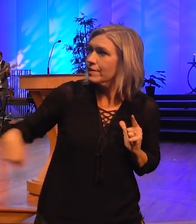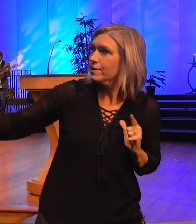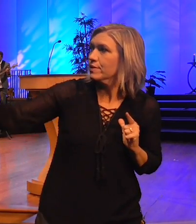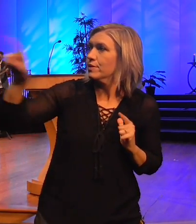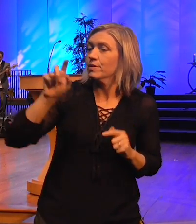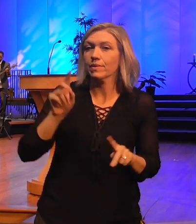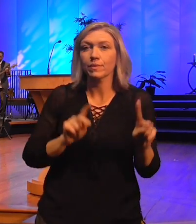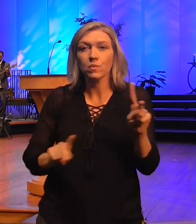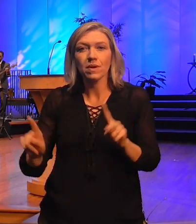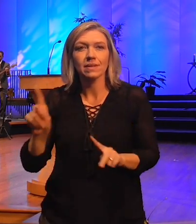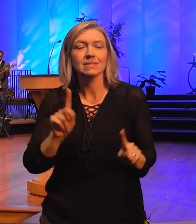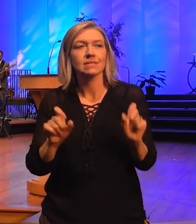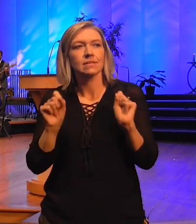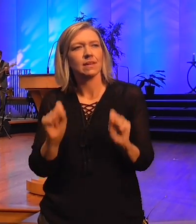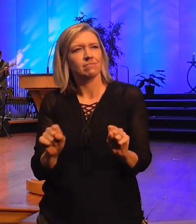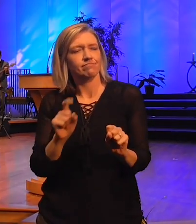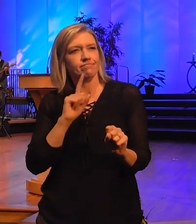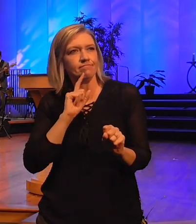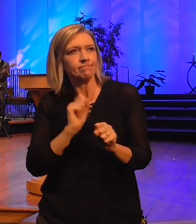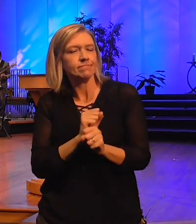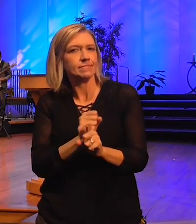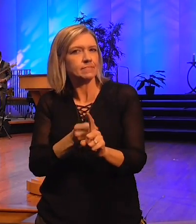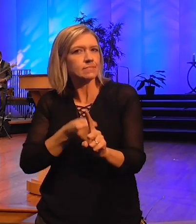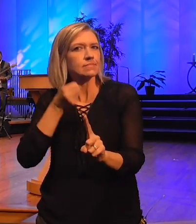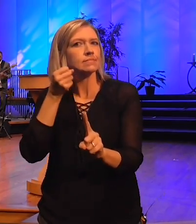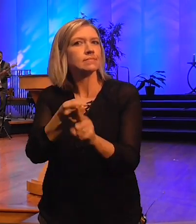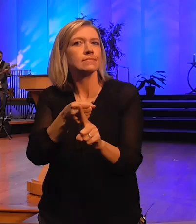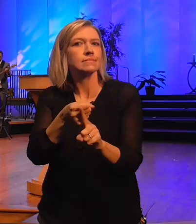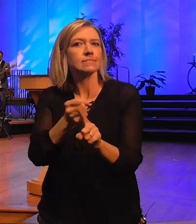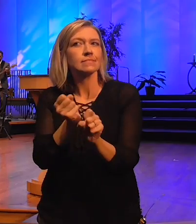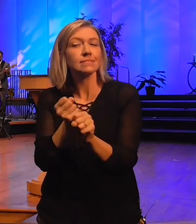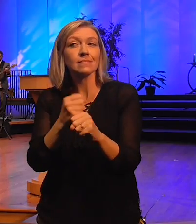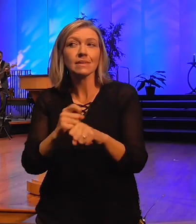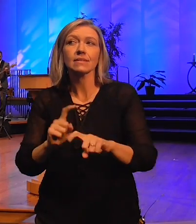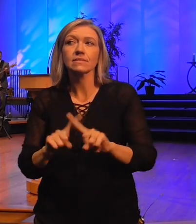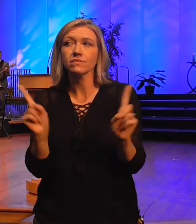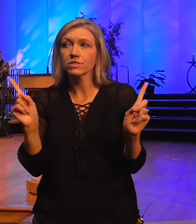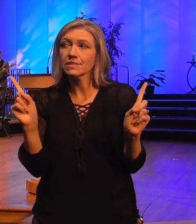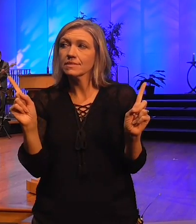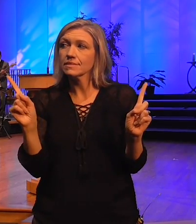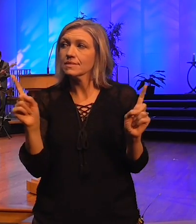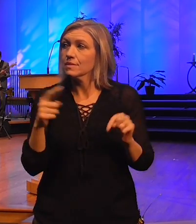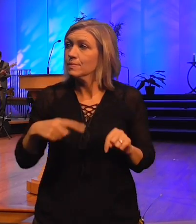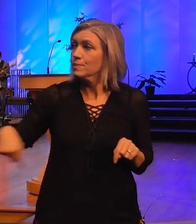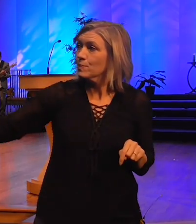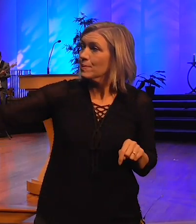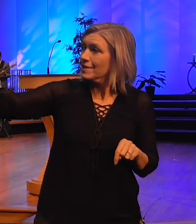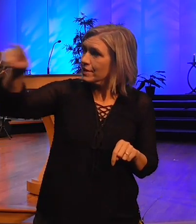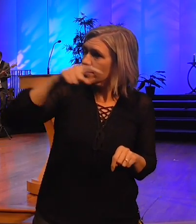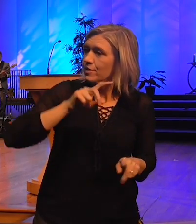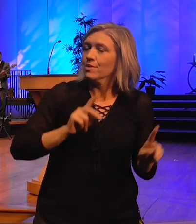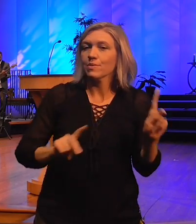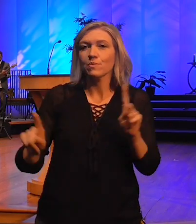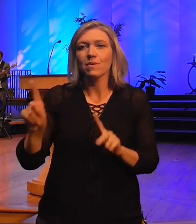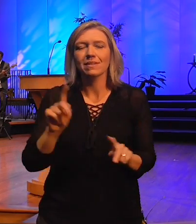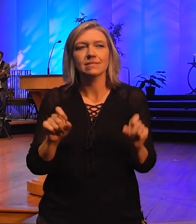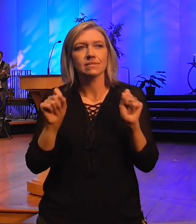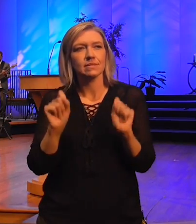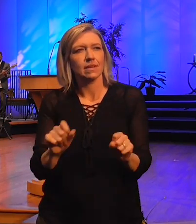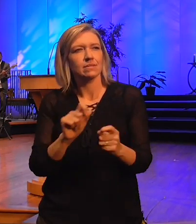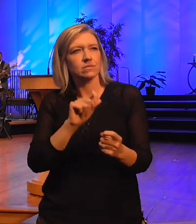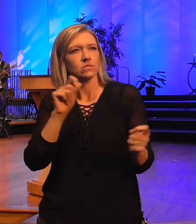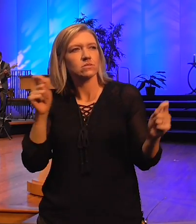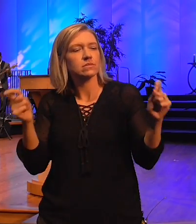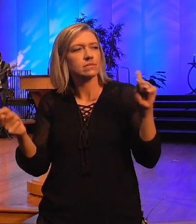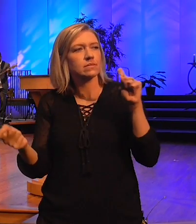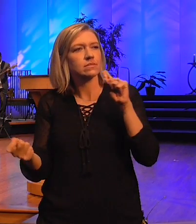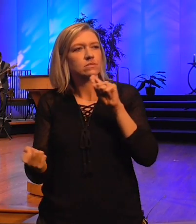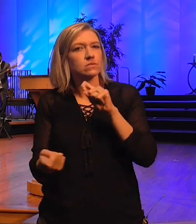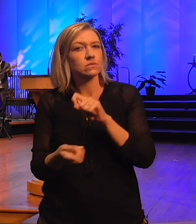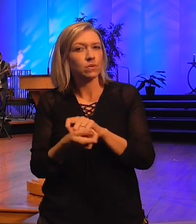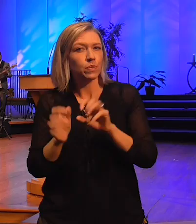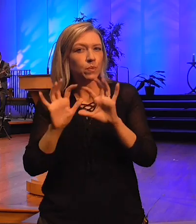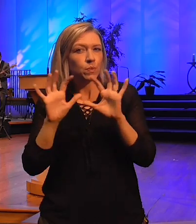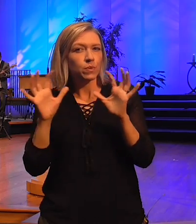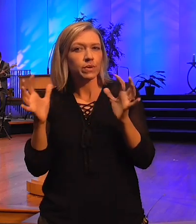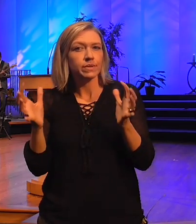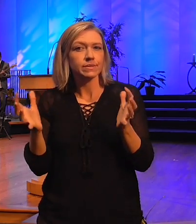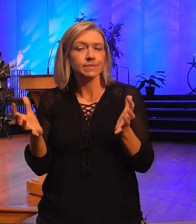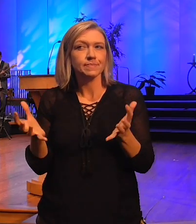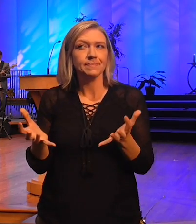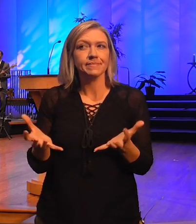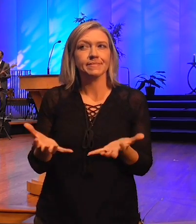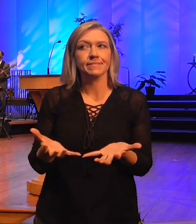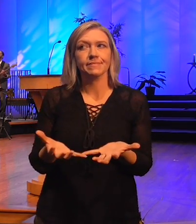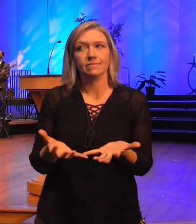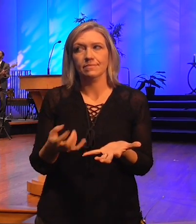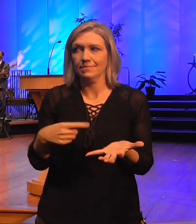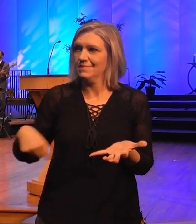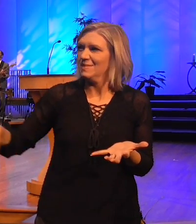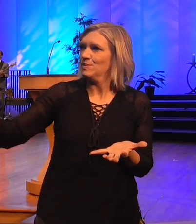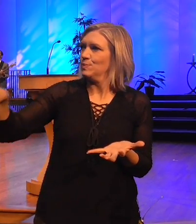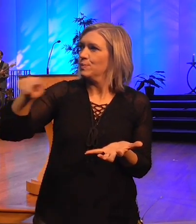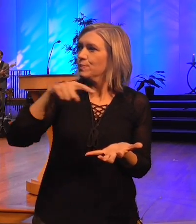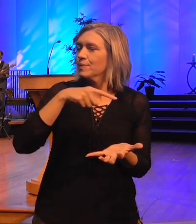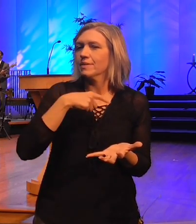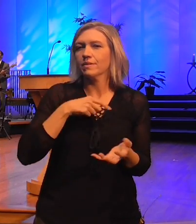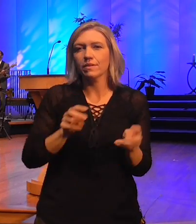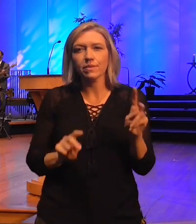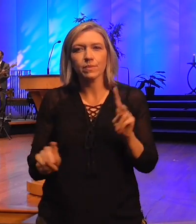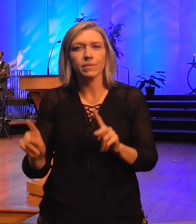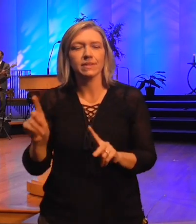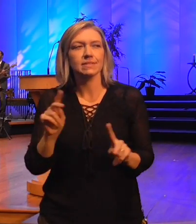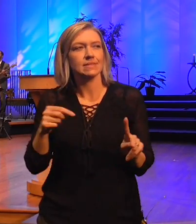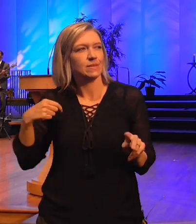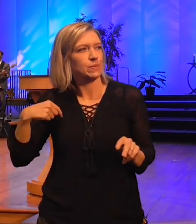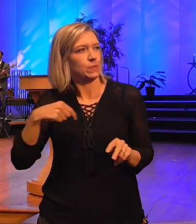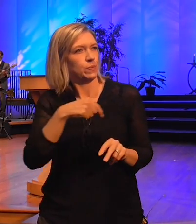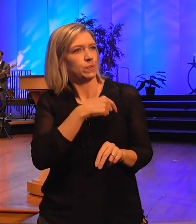podemos marcar la diferencia somos los que podemos cambiar el mundo somos los que somos somos